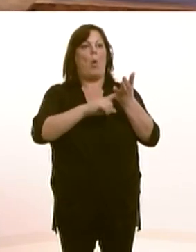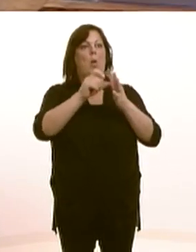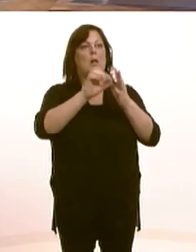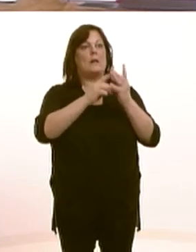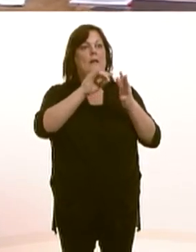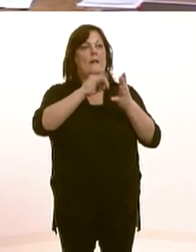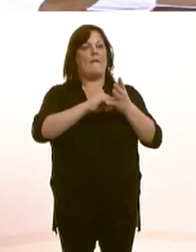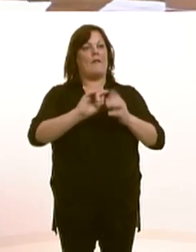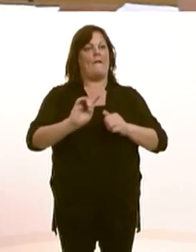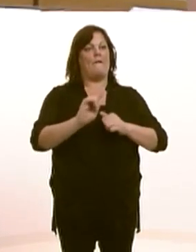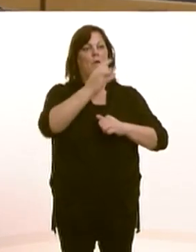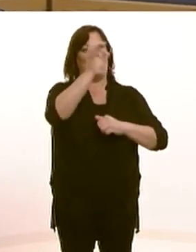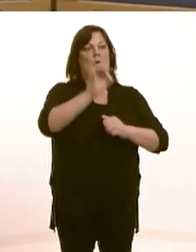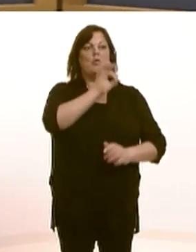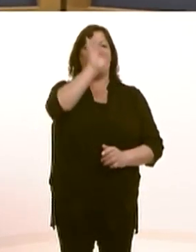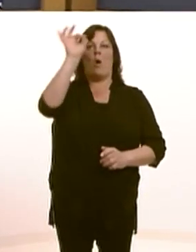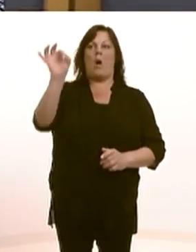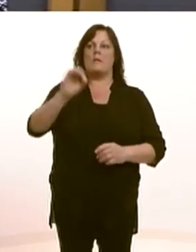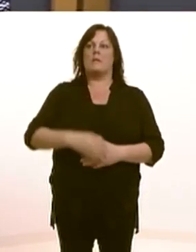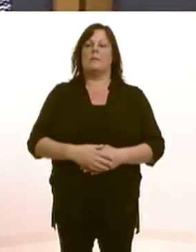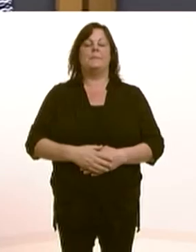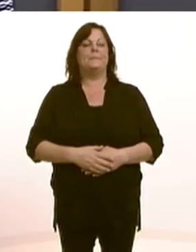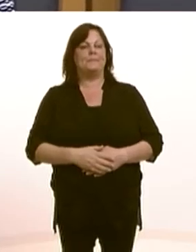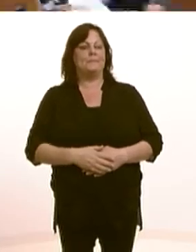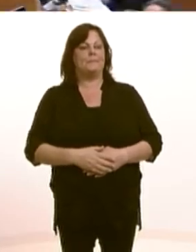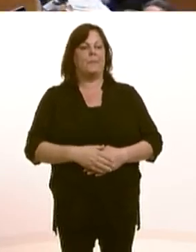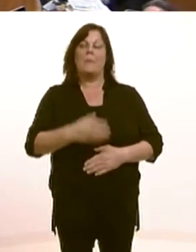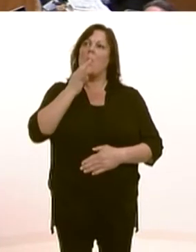Paul Davies: 1.